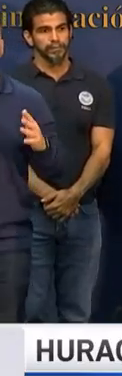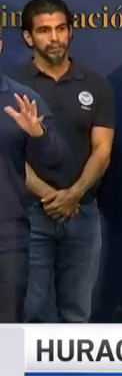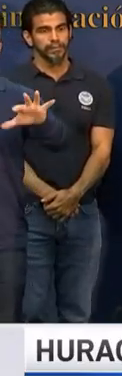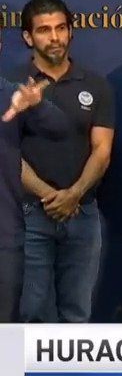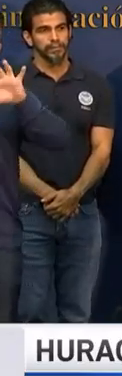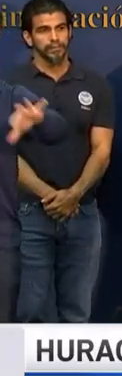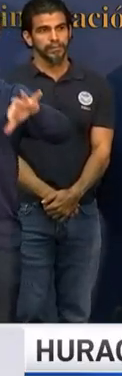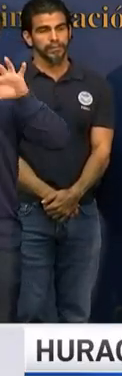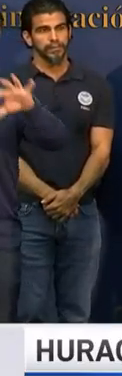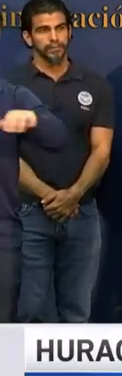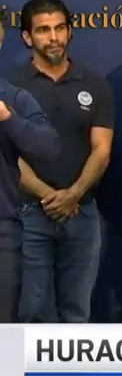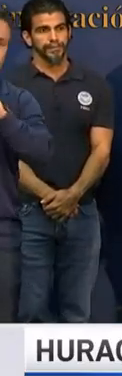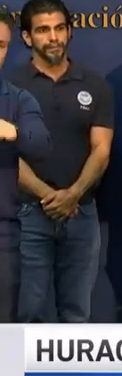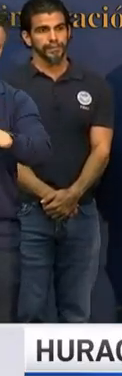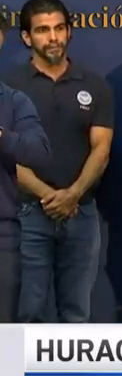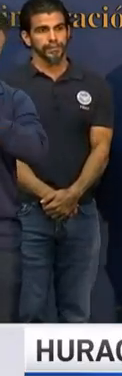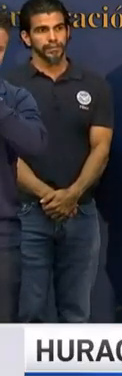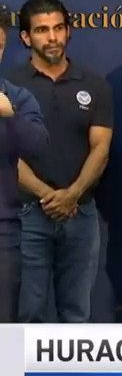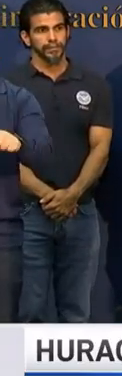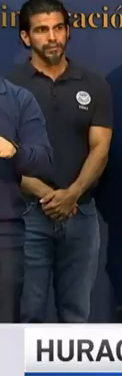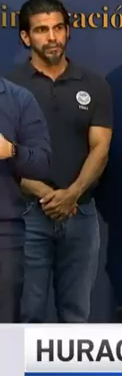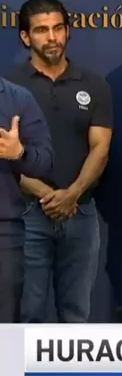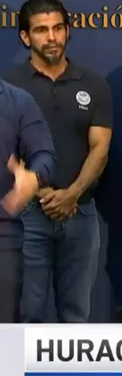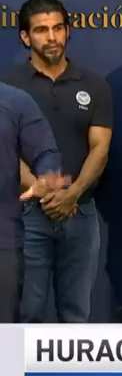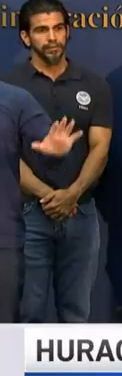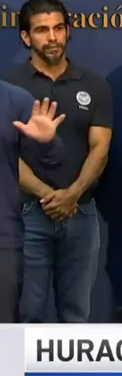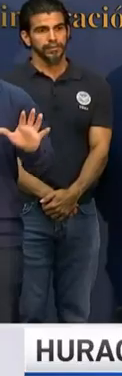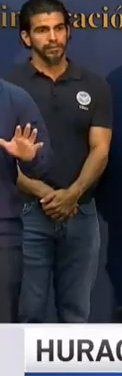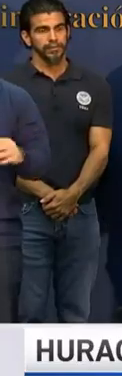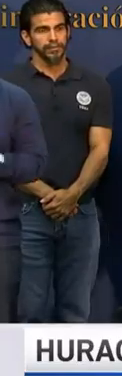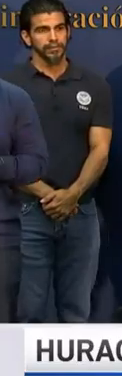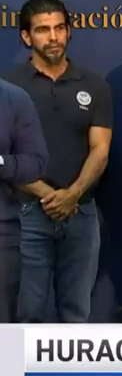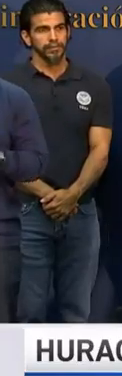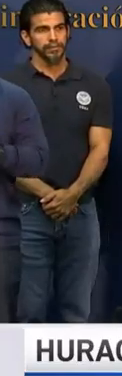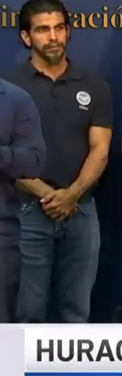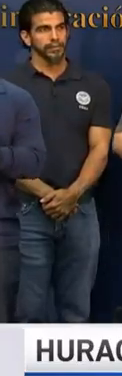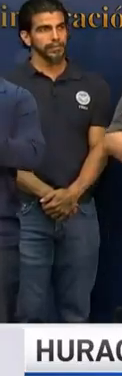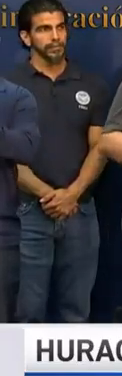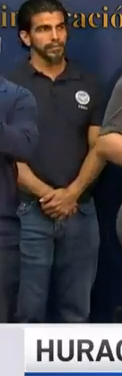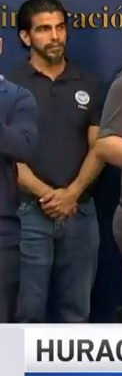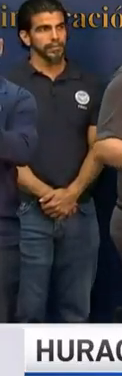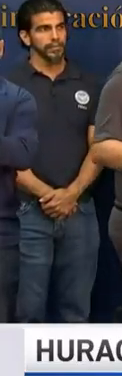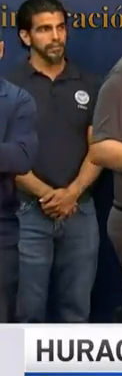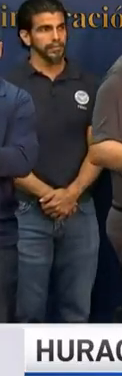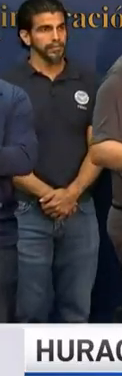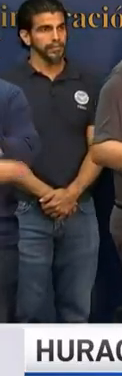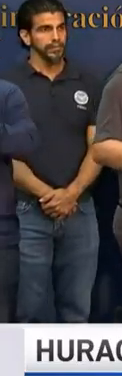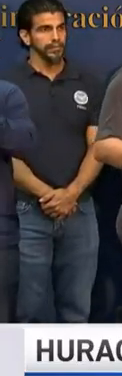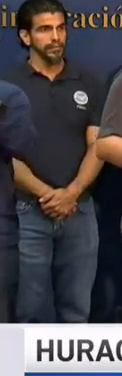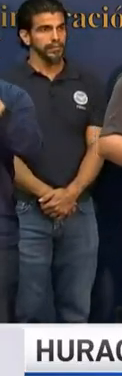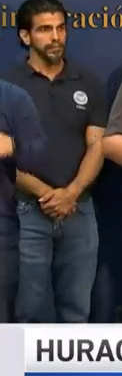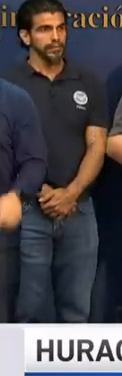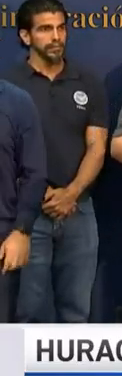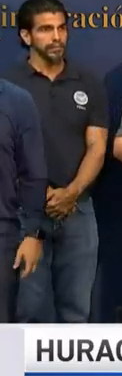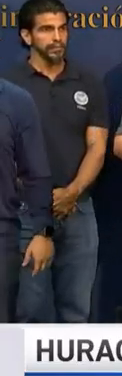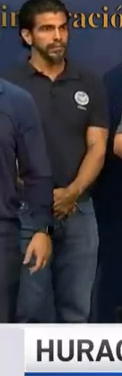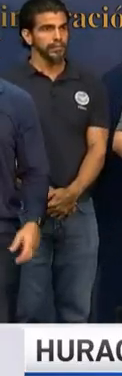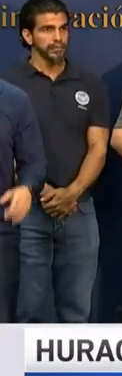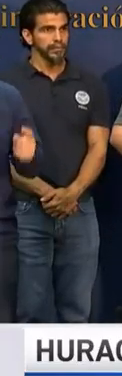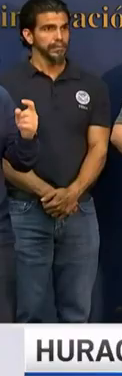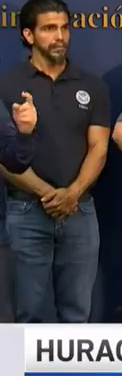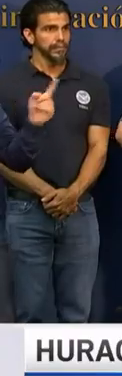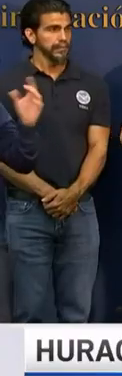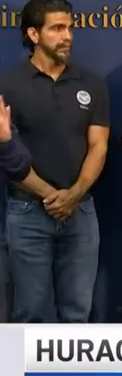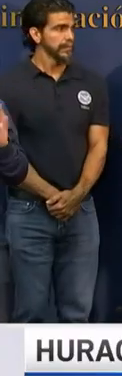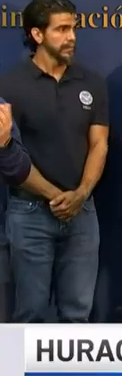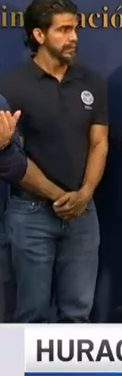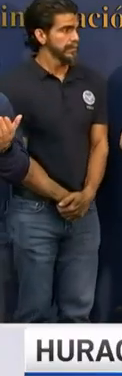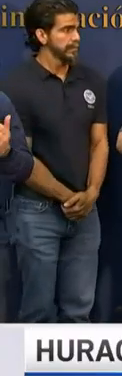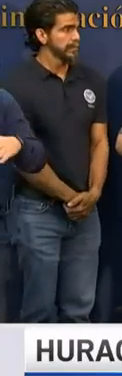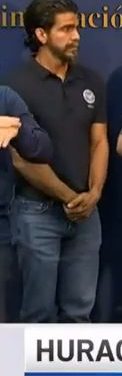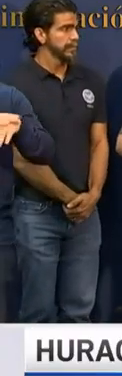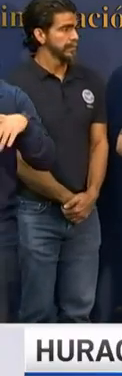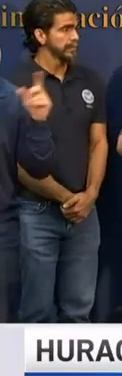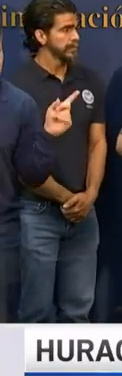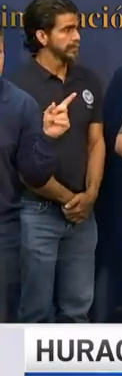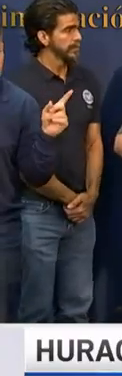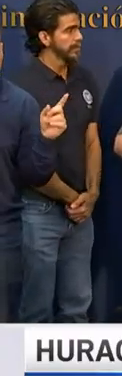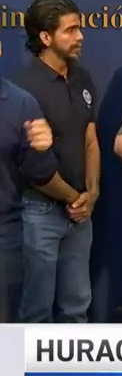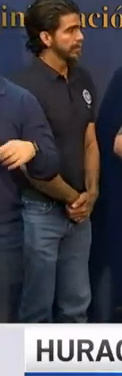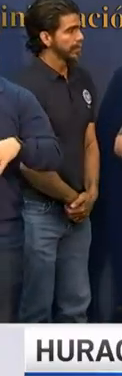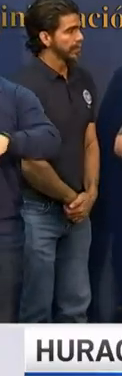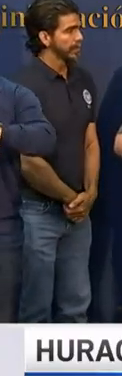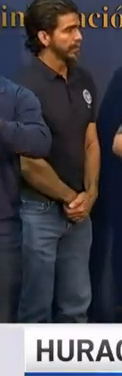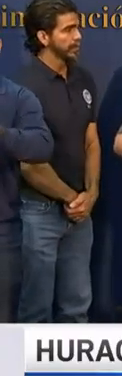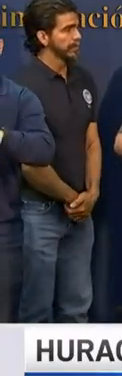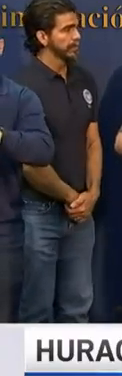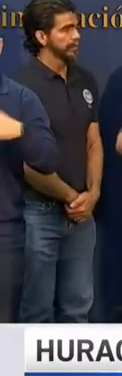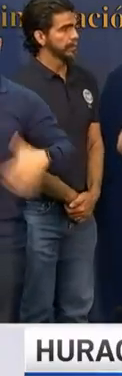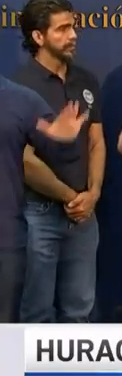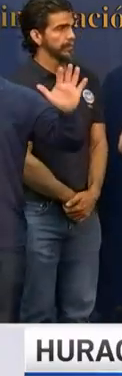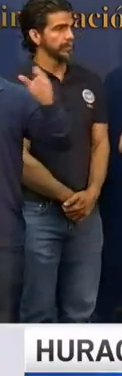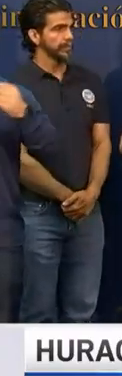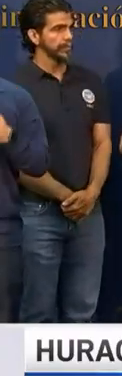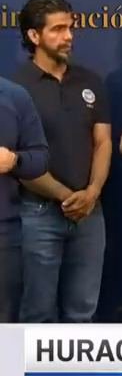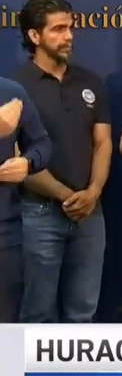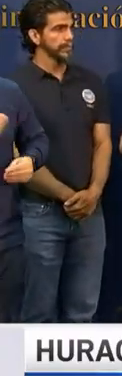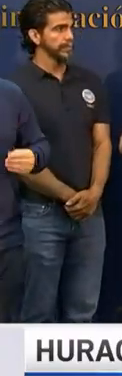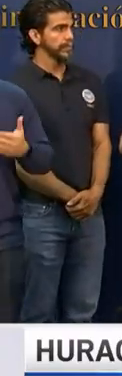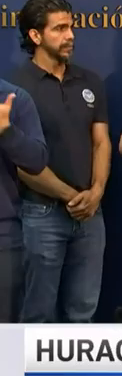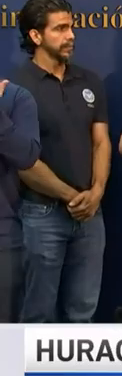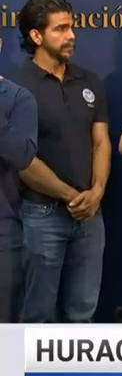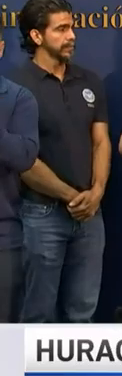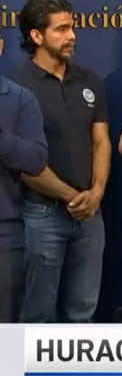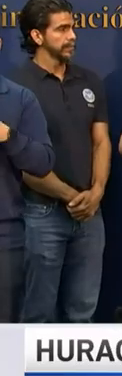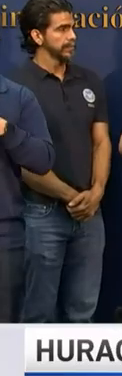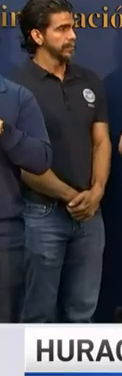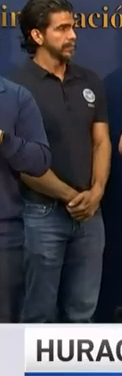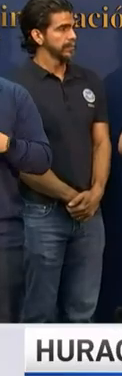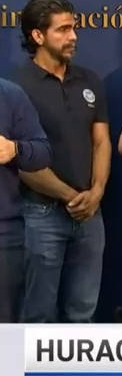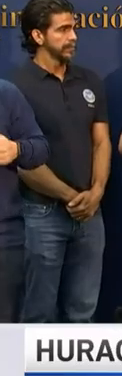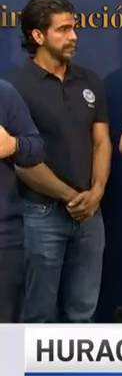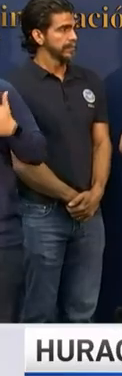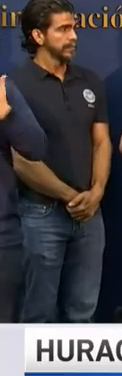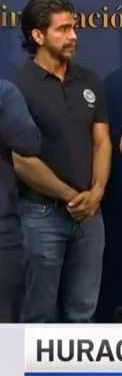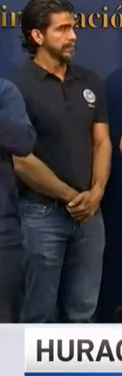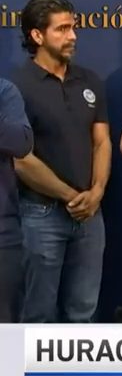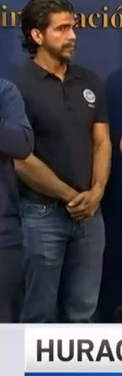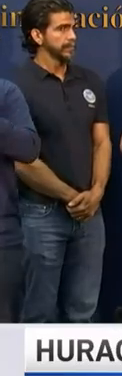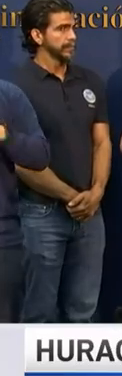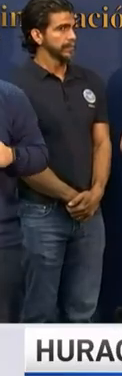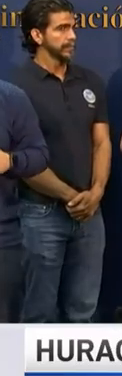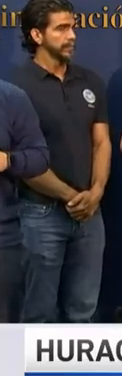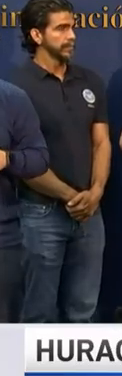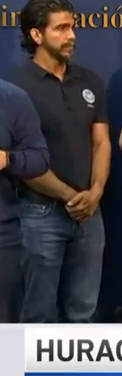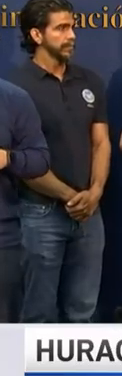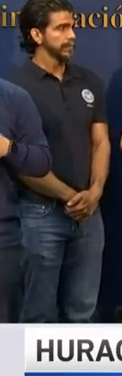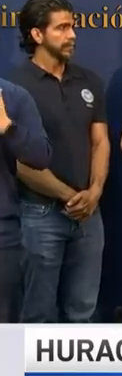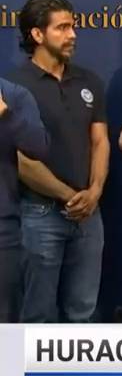VA AYUDAR A ARRASTRAR TODAS